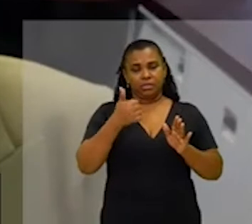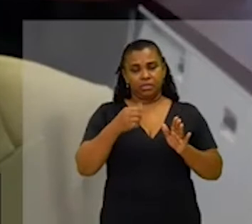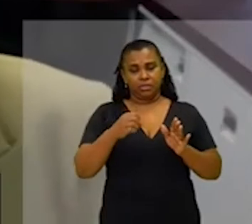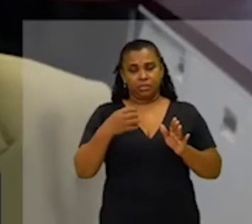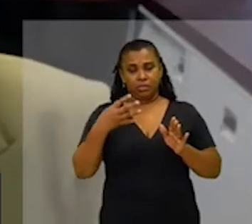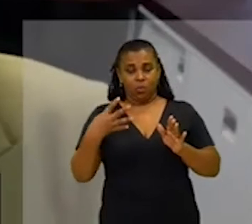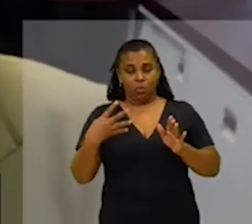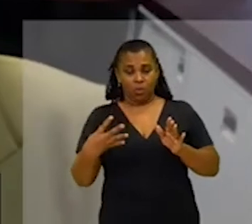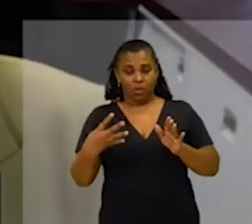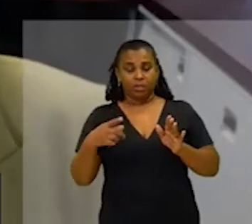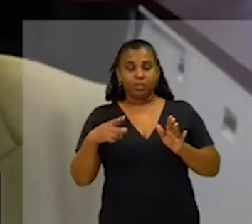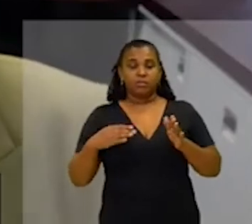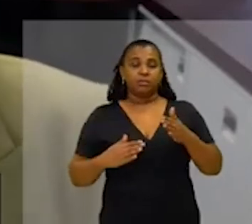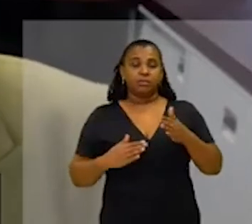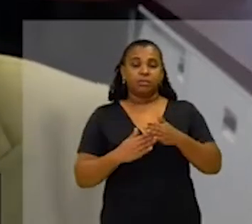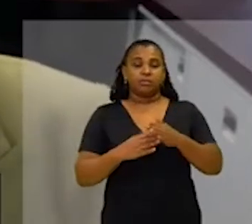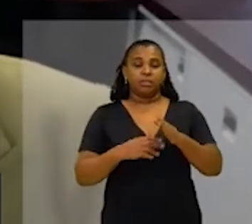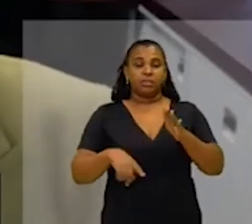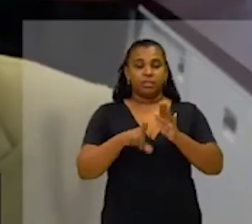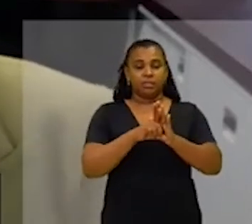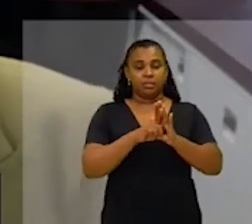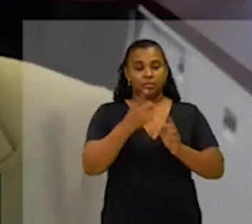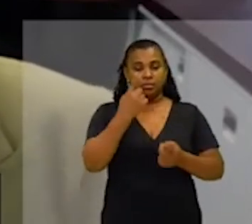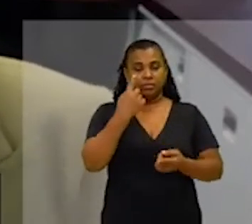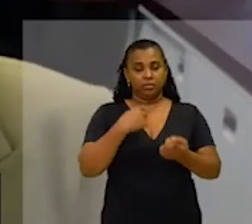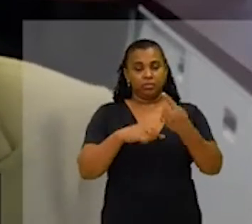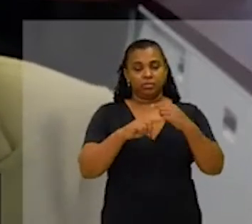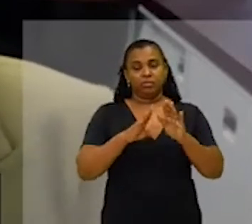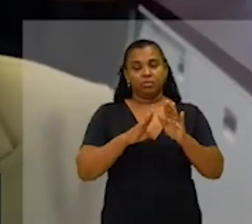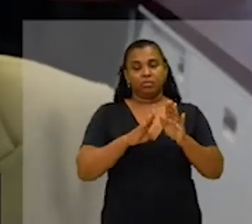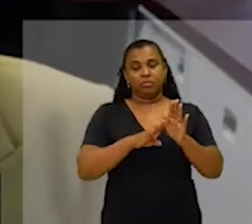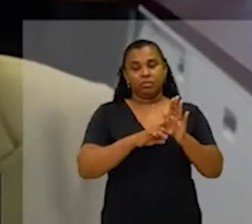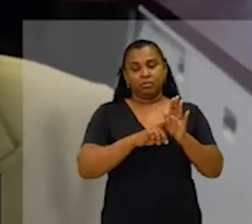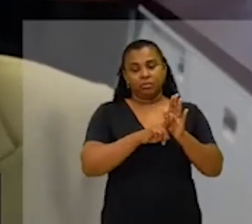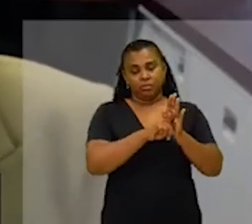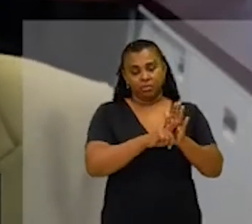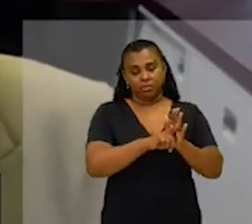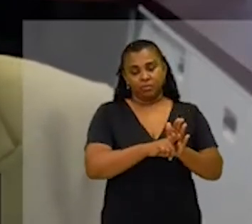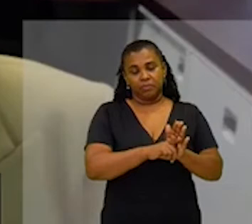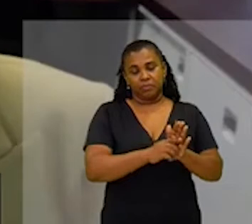de licitações que desenvolve projetos não poder participar Decepção no projeto né E foi esperado